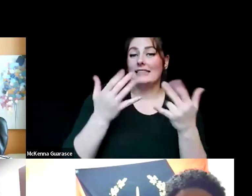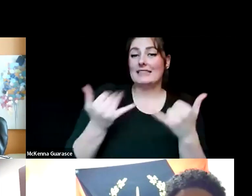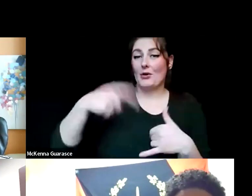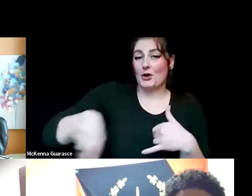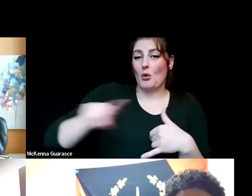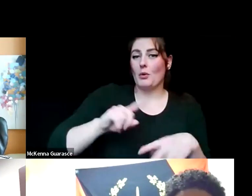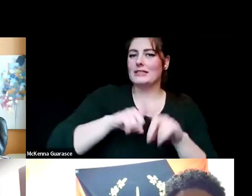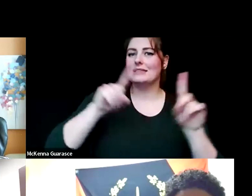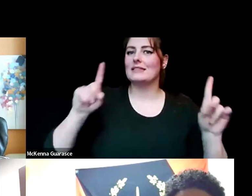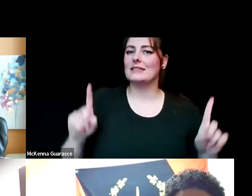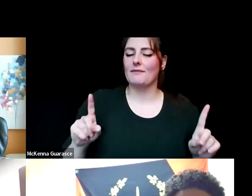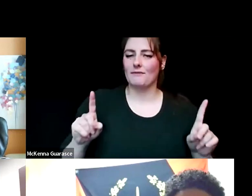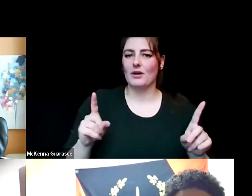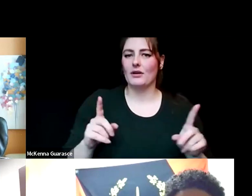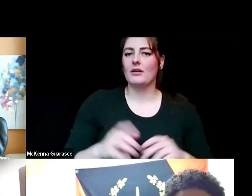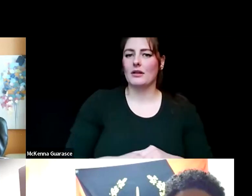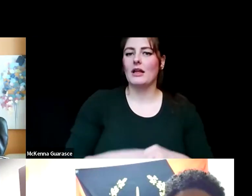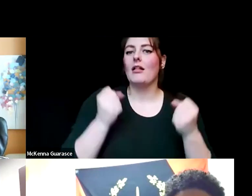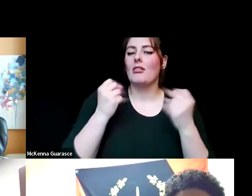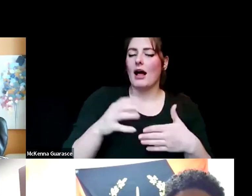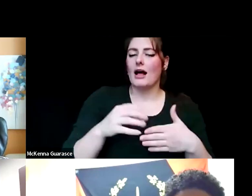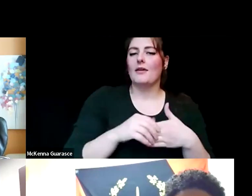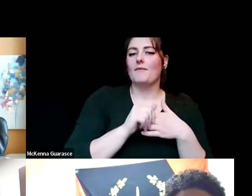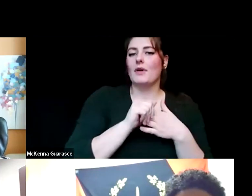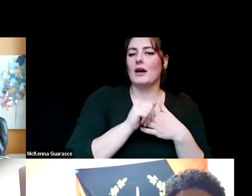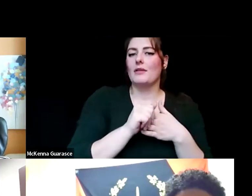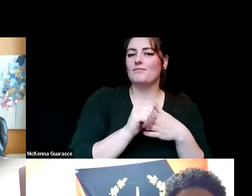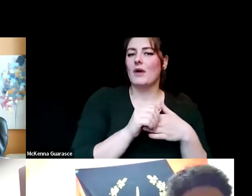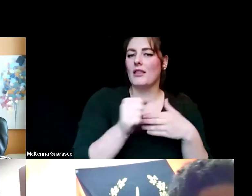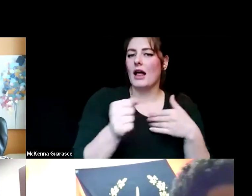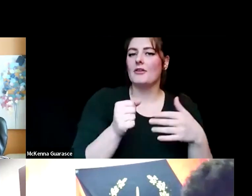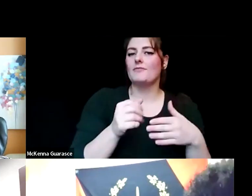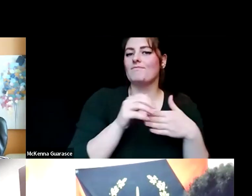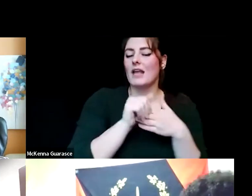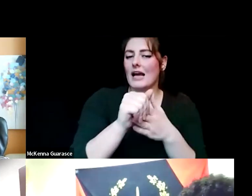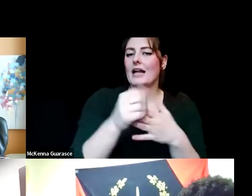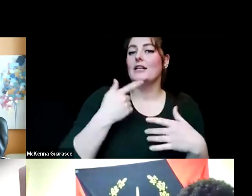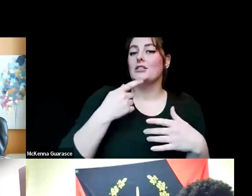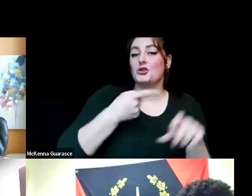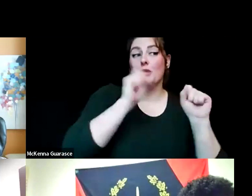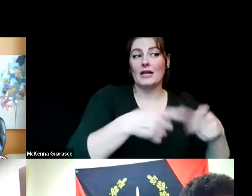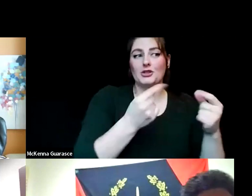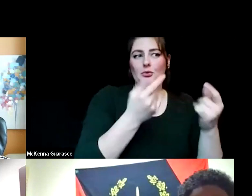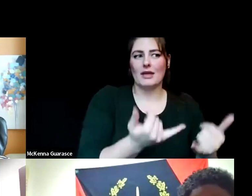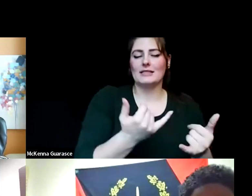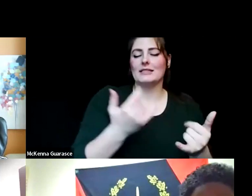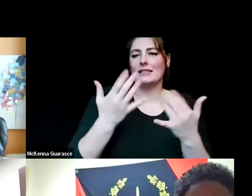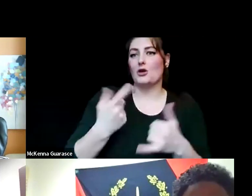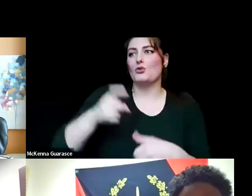Hay mucha orientación que dice que pueden hacer esto y de hecho, deberían hacerlo. Por lo tanto usaría esos documentos.